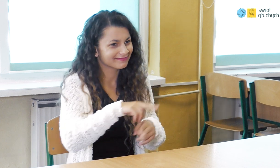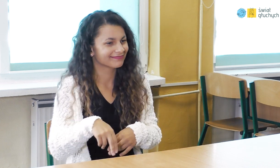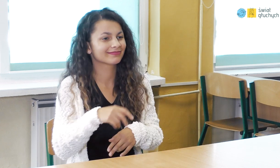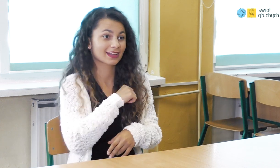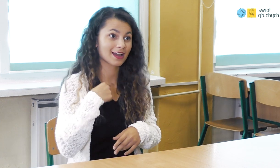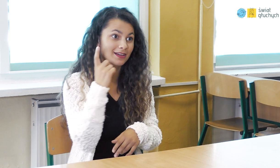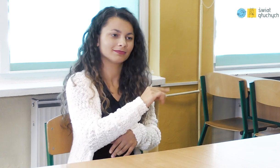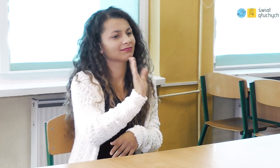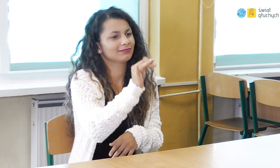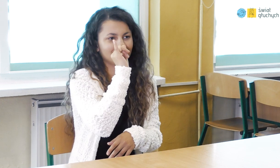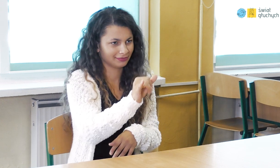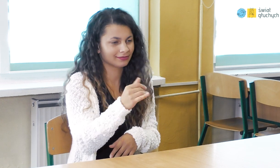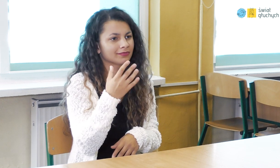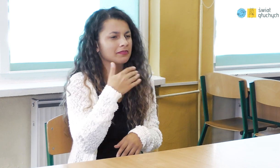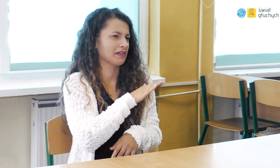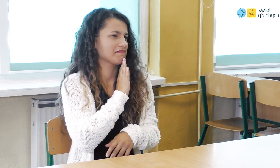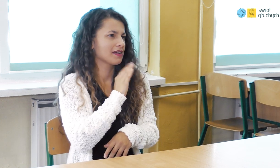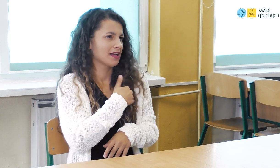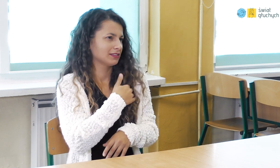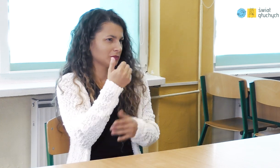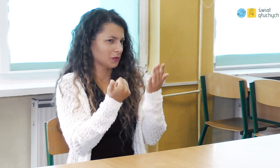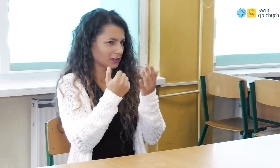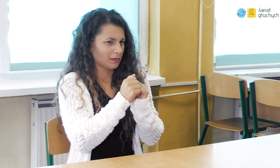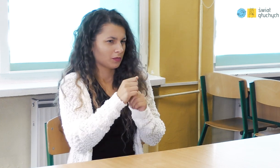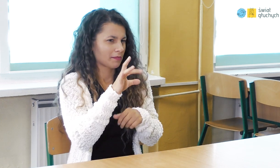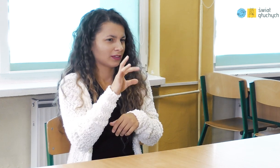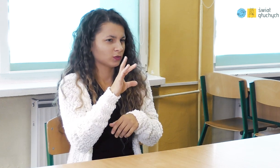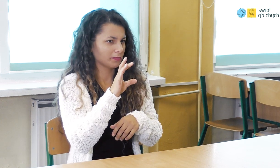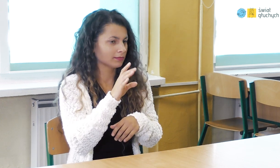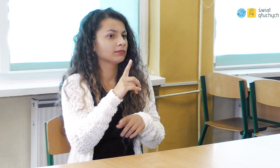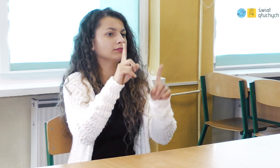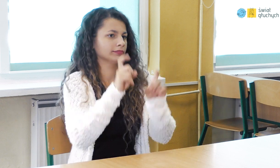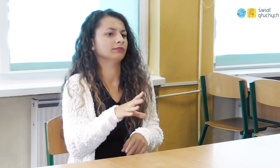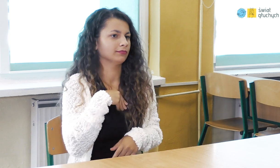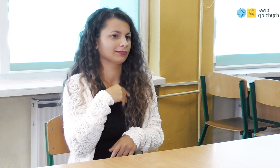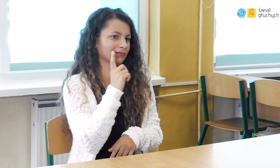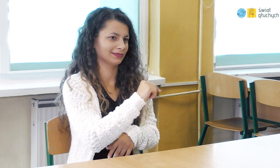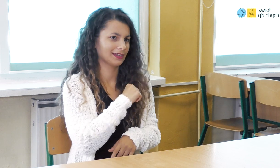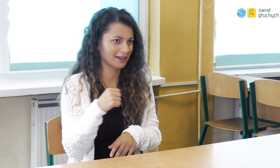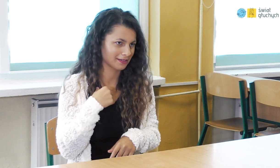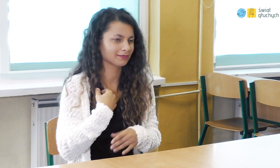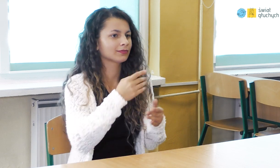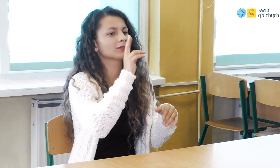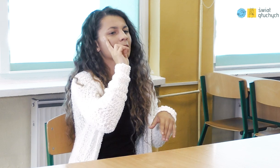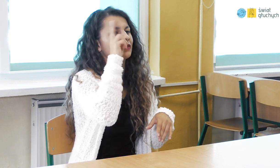Sami nie mogliśmy. Chyba w klasie VI lub w gimnazjum mogliśmy sami wychodzić.